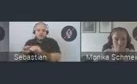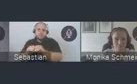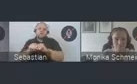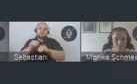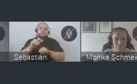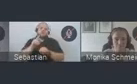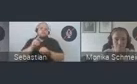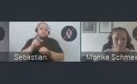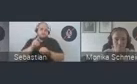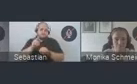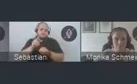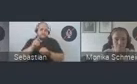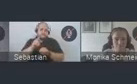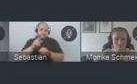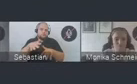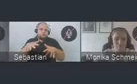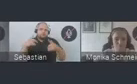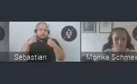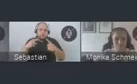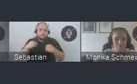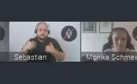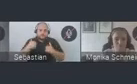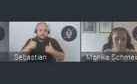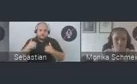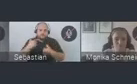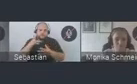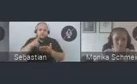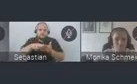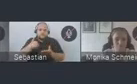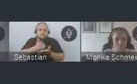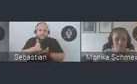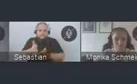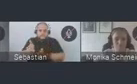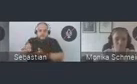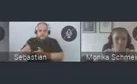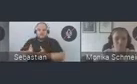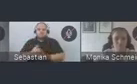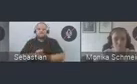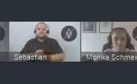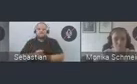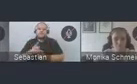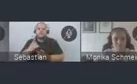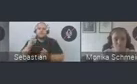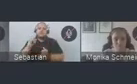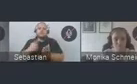Mieliśmy całe duże grono mentorek na kursie. I to, co na koniec zostawiłam: